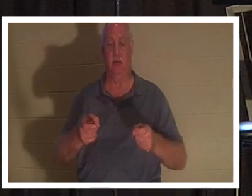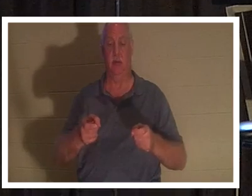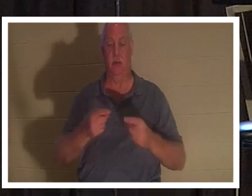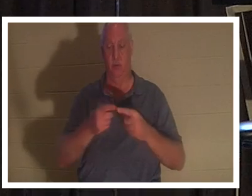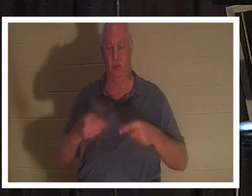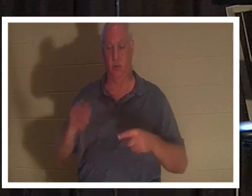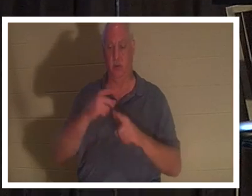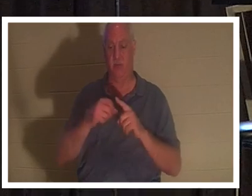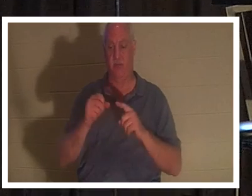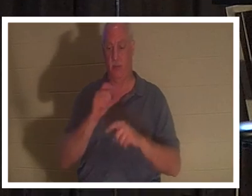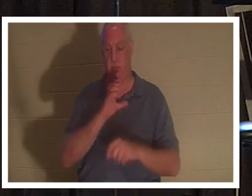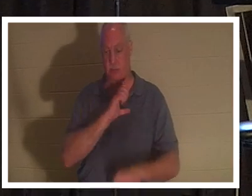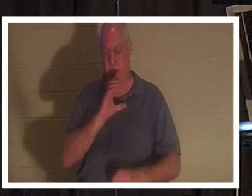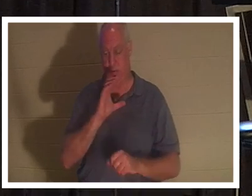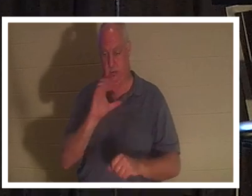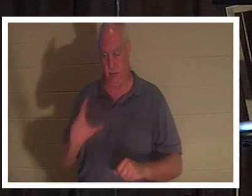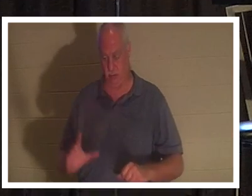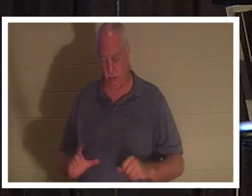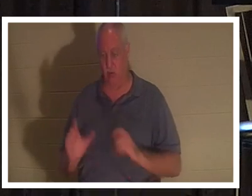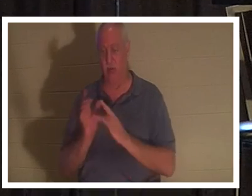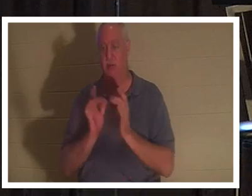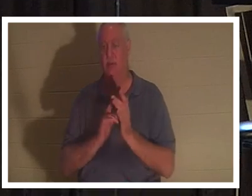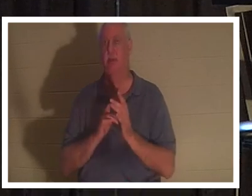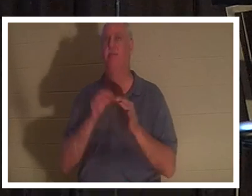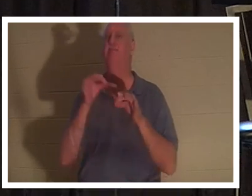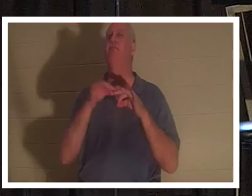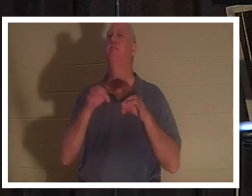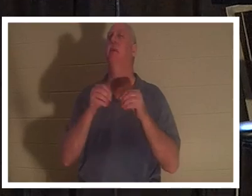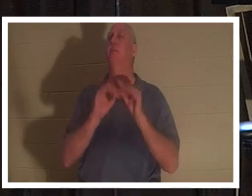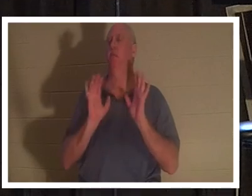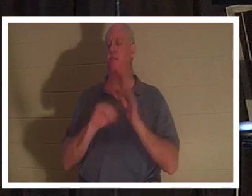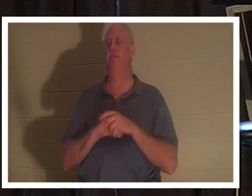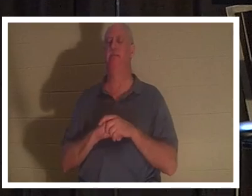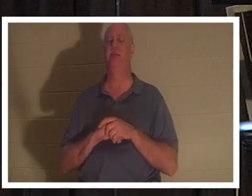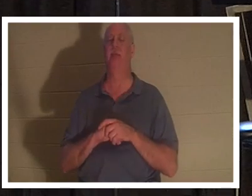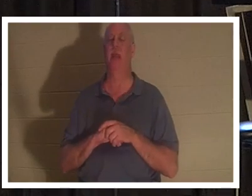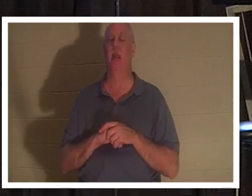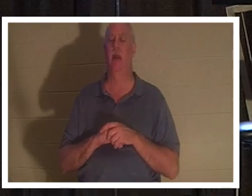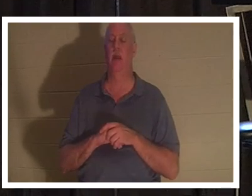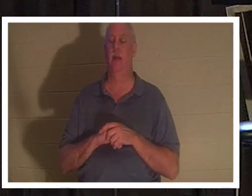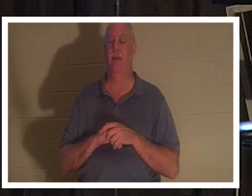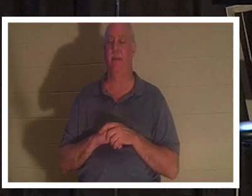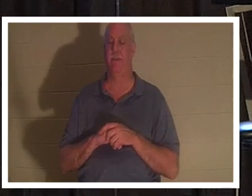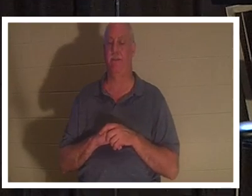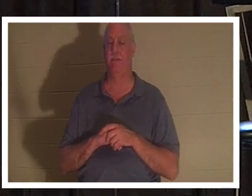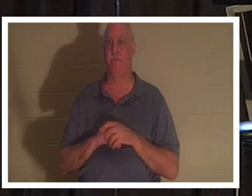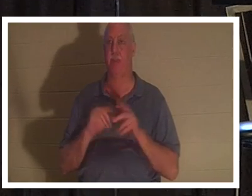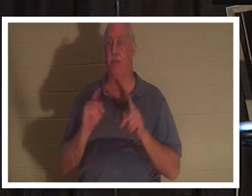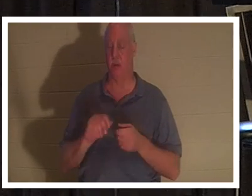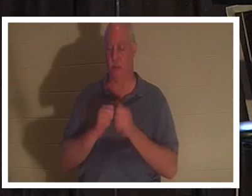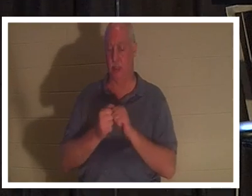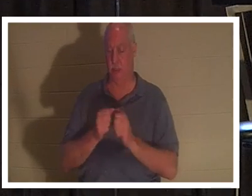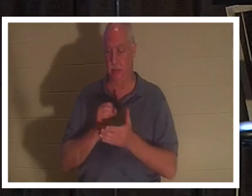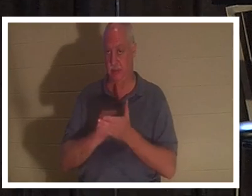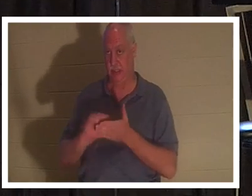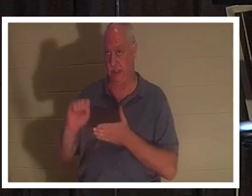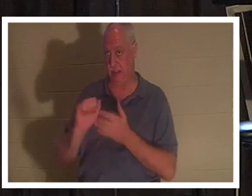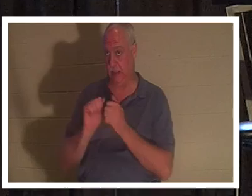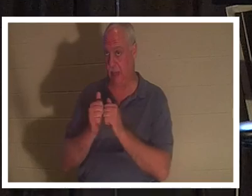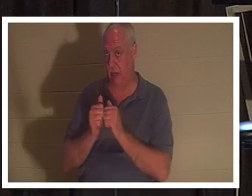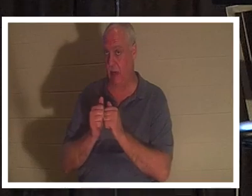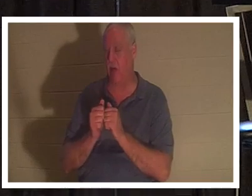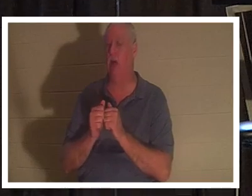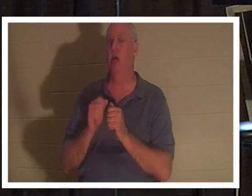。もう少し詳しく説明しましょう。人は特定の真実を聞くと聖人になります